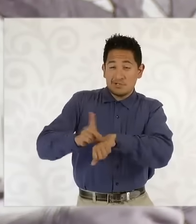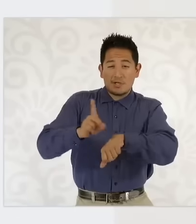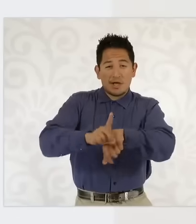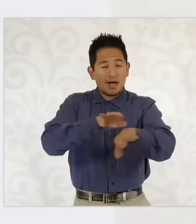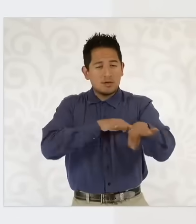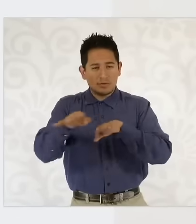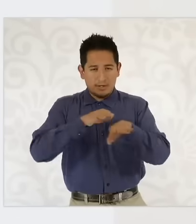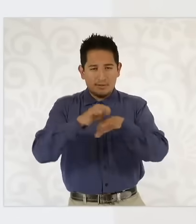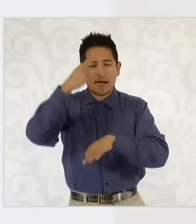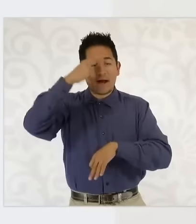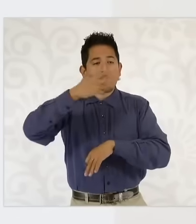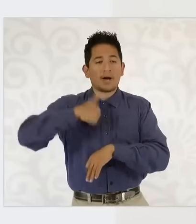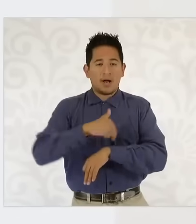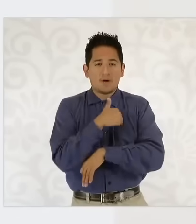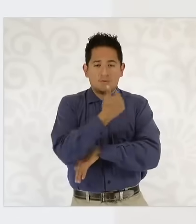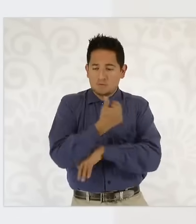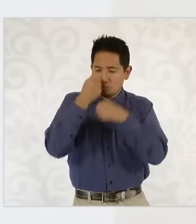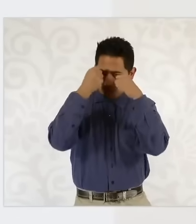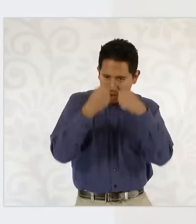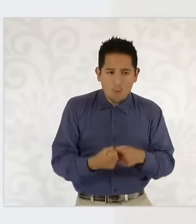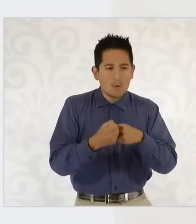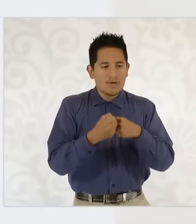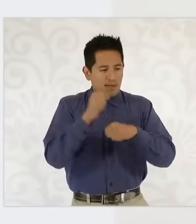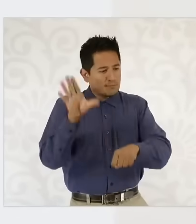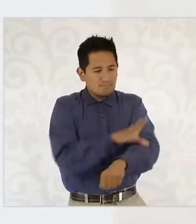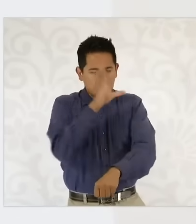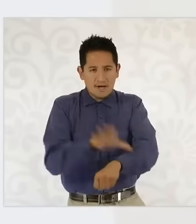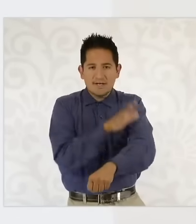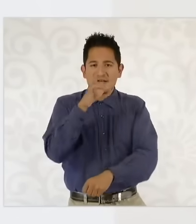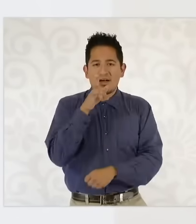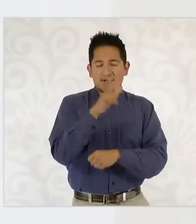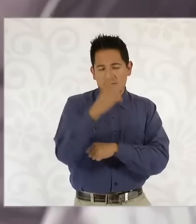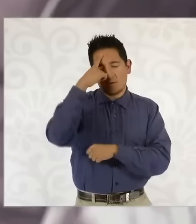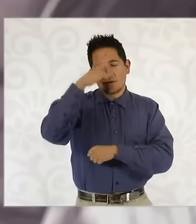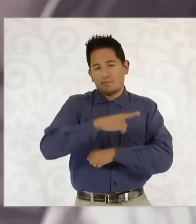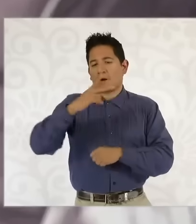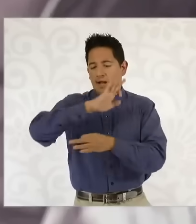país, que es nuestra soberanía energética con una visión de futuro y poniendo al interés público y a